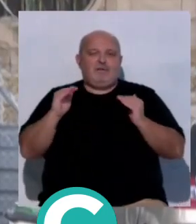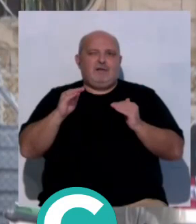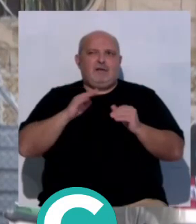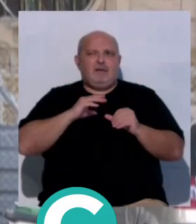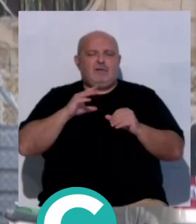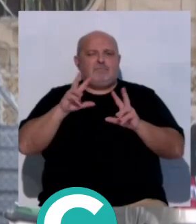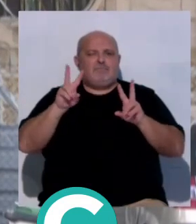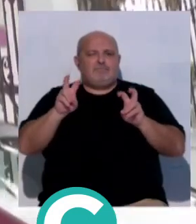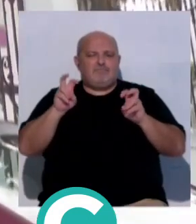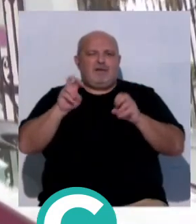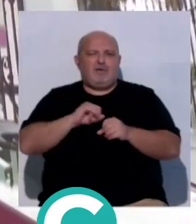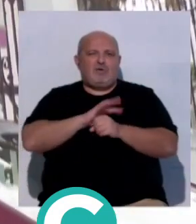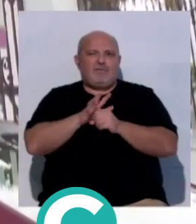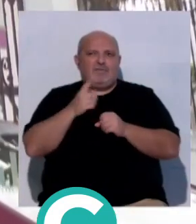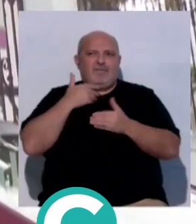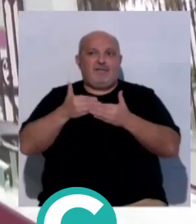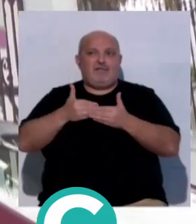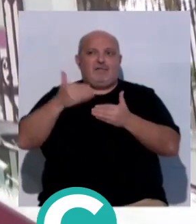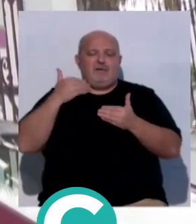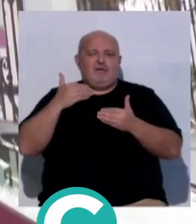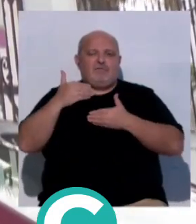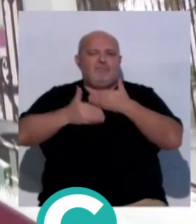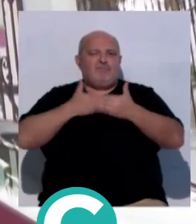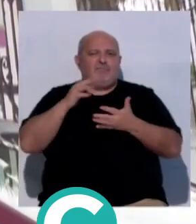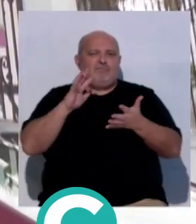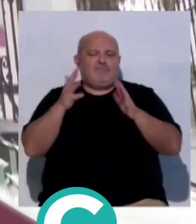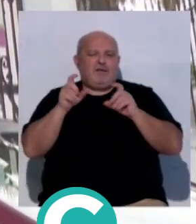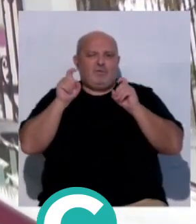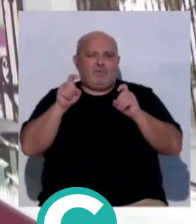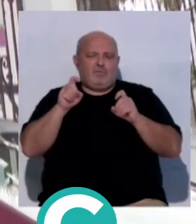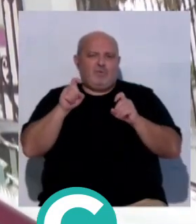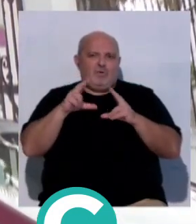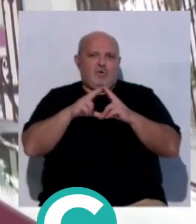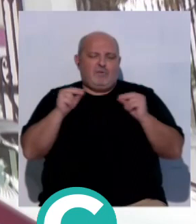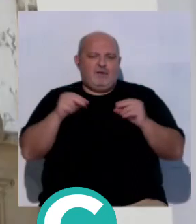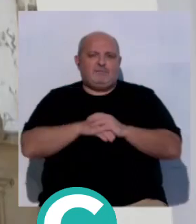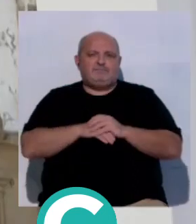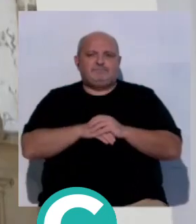marcada por la pandemia que ha dicho determinará el futuro de la educación Universitaria que no